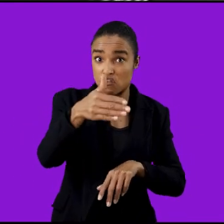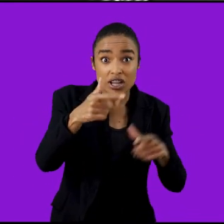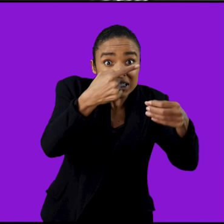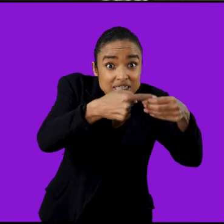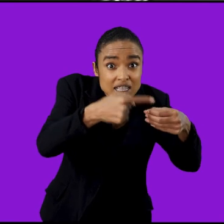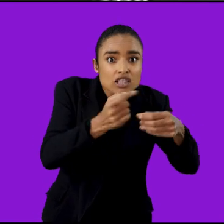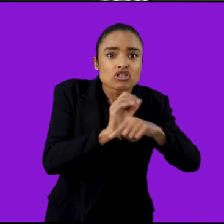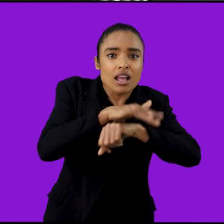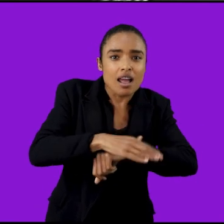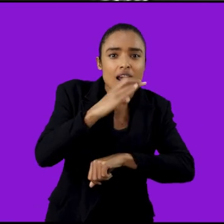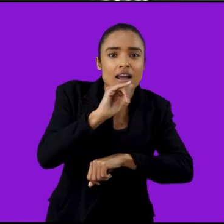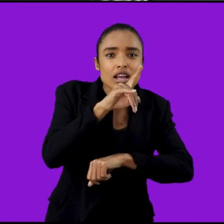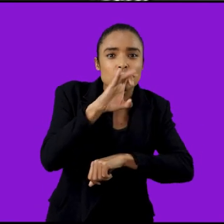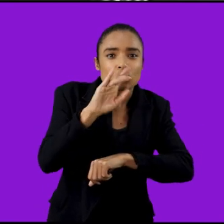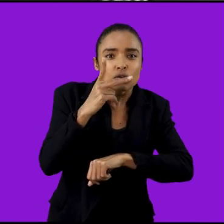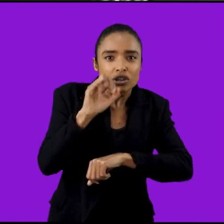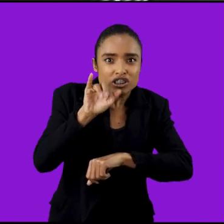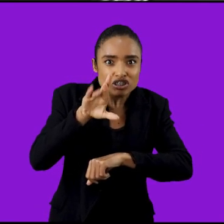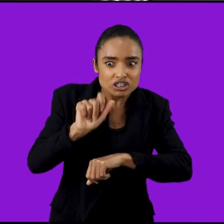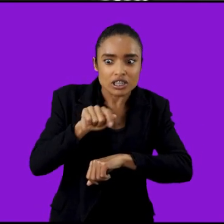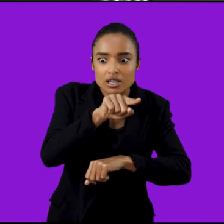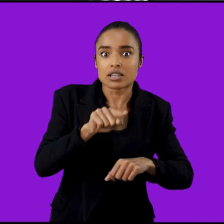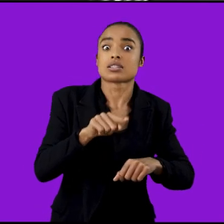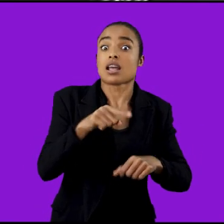Morte, você vai lá ela vai te oferecer as cerâmicas que ela produz e ela vai te contar